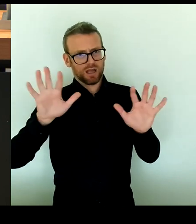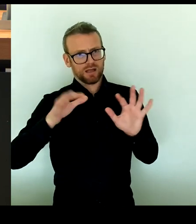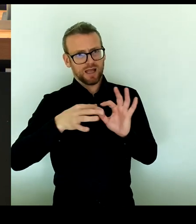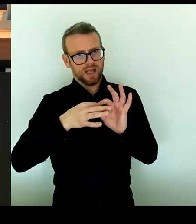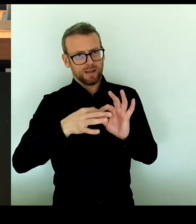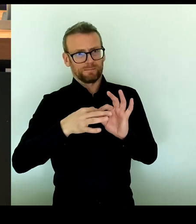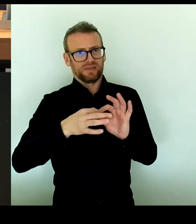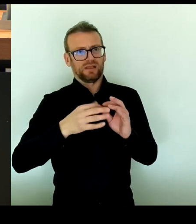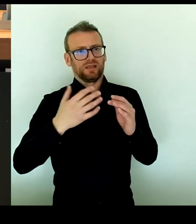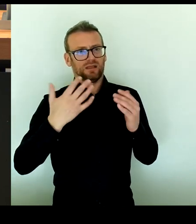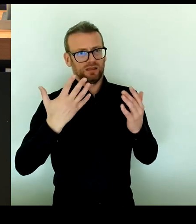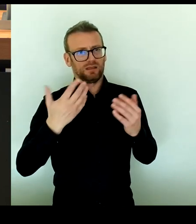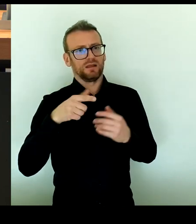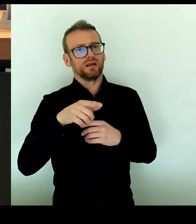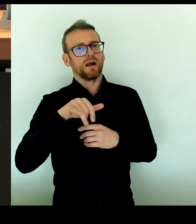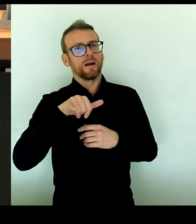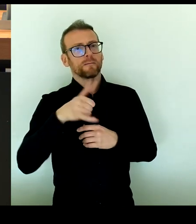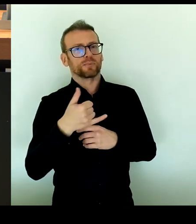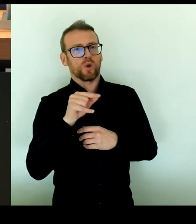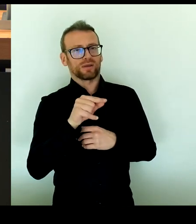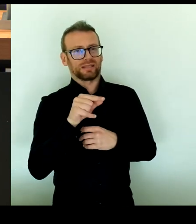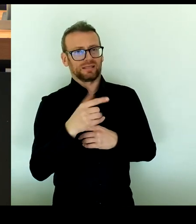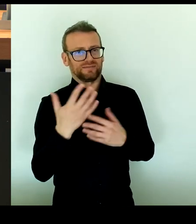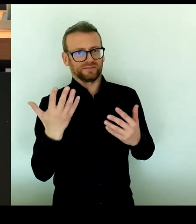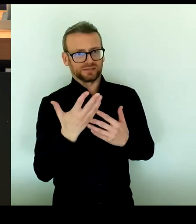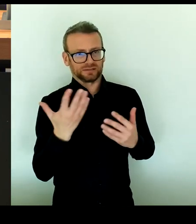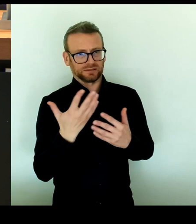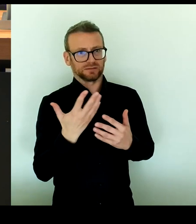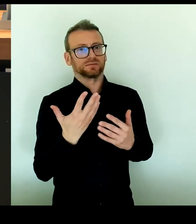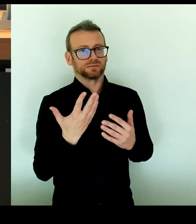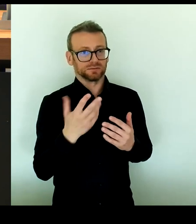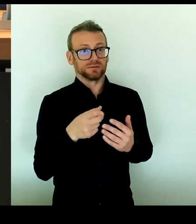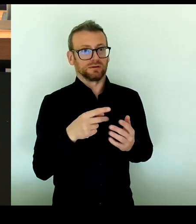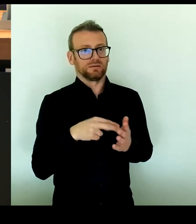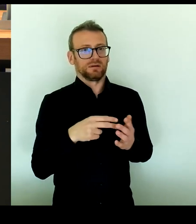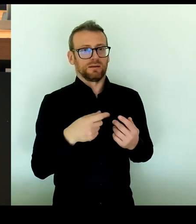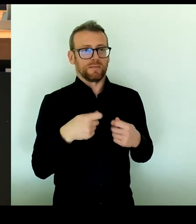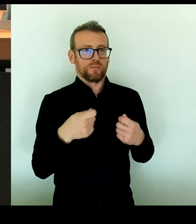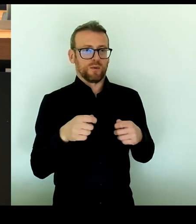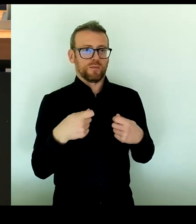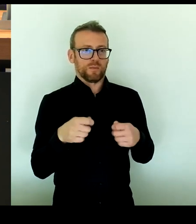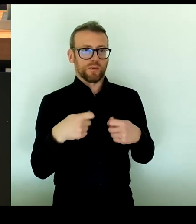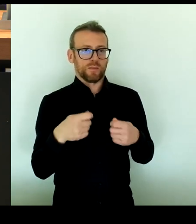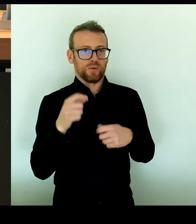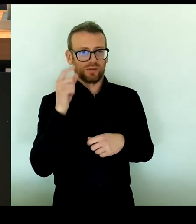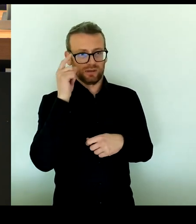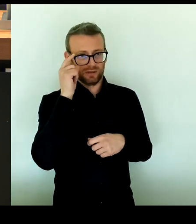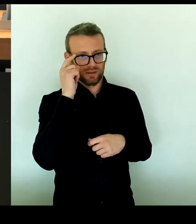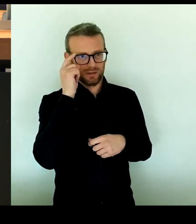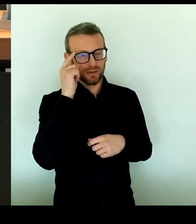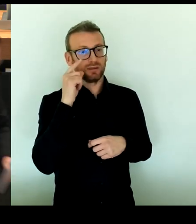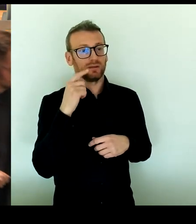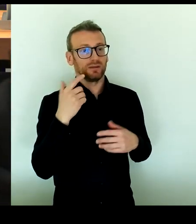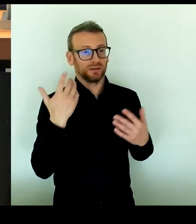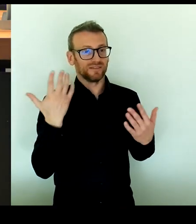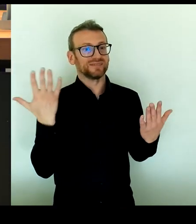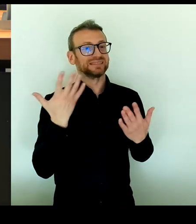Wir brauchen viele Flächen für soziale, für grüne Strukturen, für soziale Infrastruktur, also insofern macht